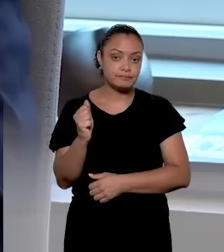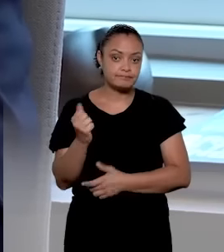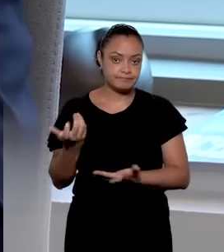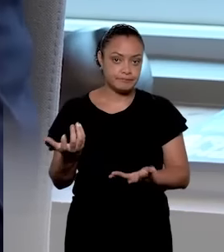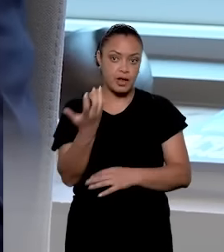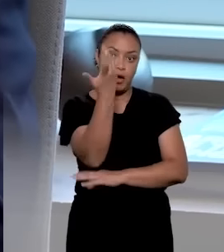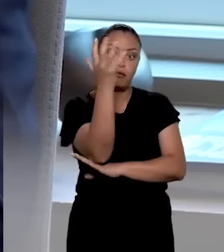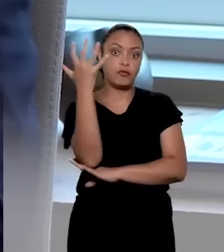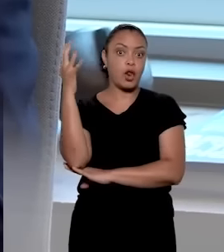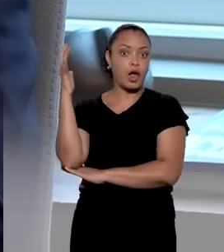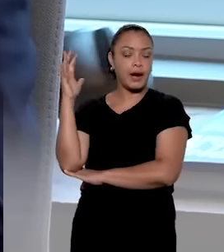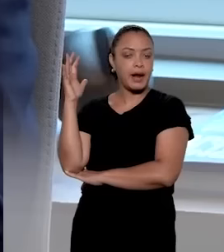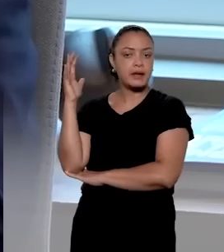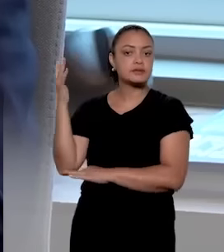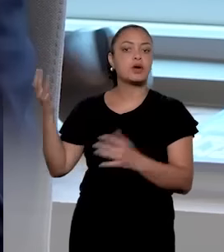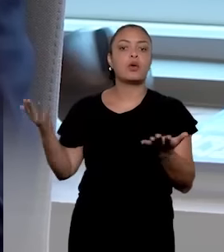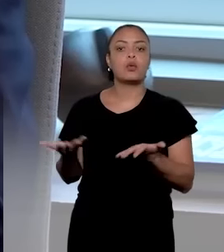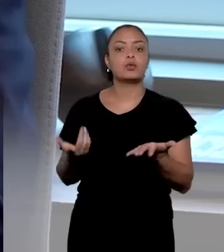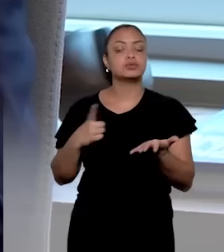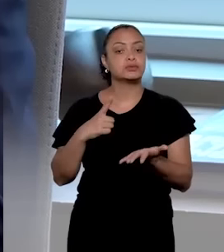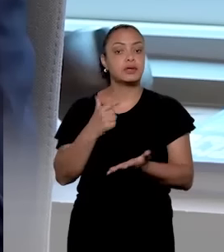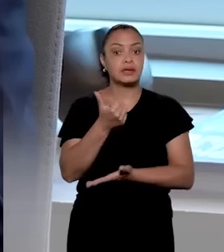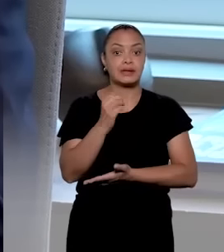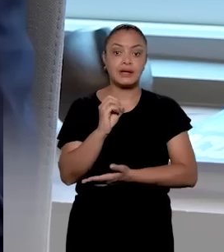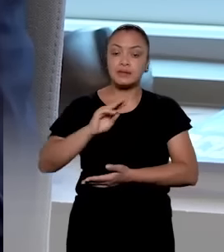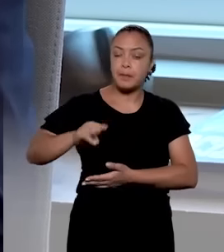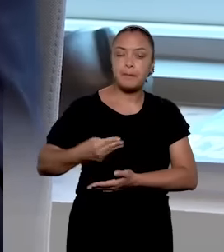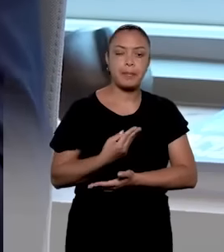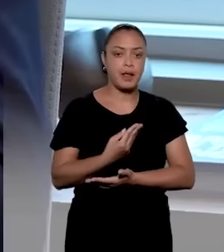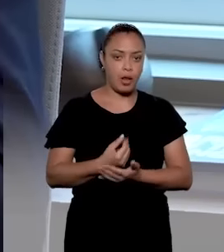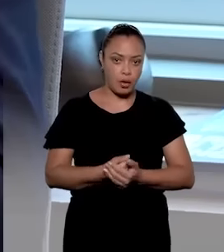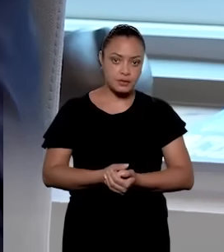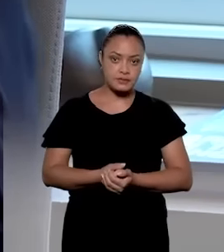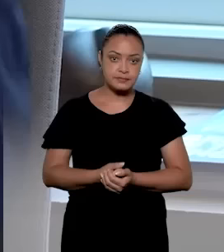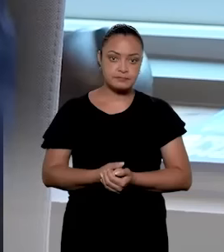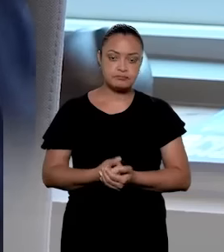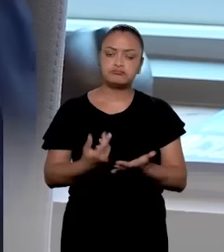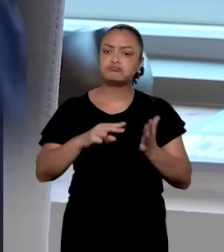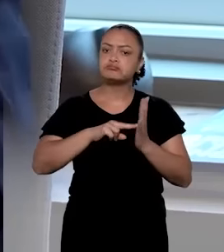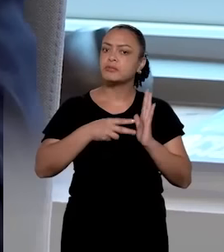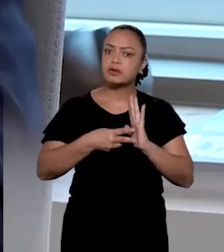o Brasil tem hoje 10 milhões de hectares de floresta plantada. O que que significa isso?